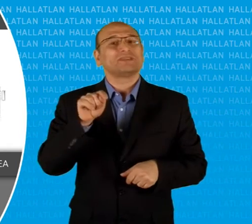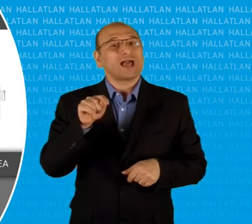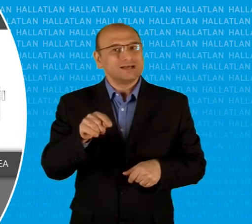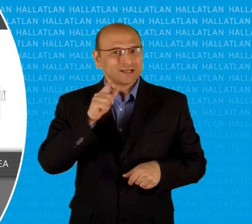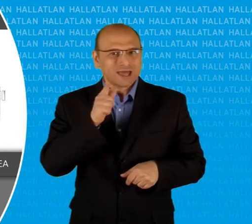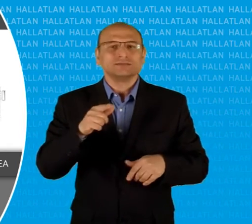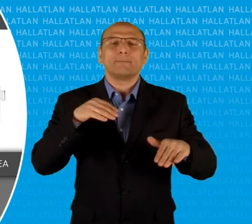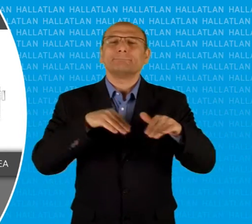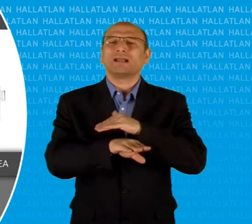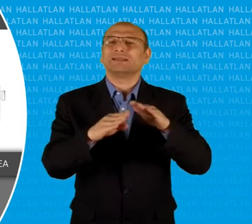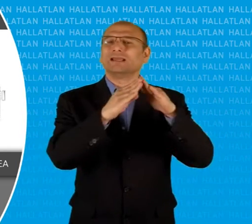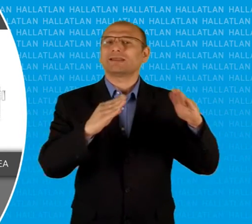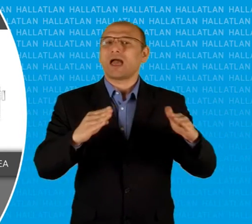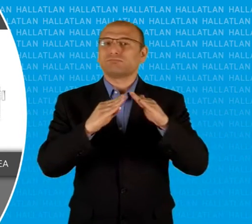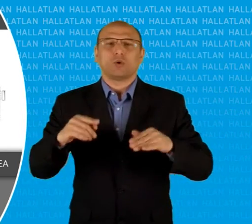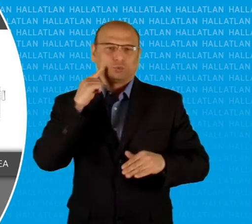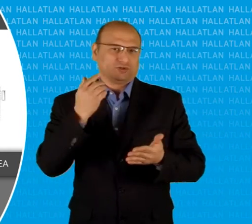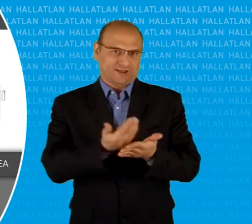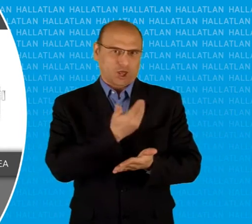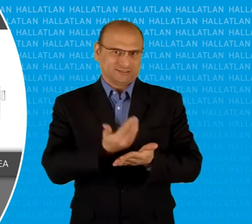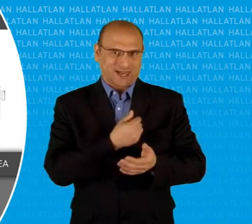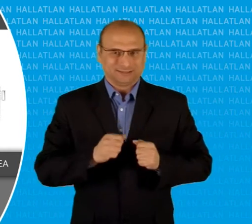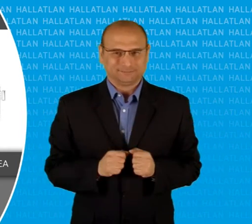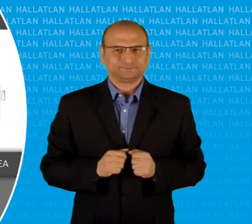melyeket menekülttáborokban lehet használni.